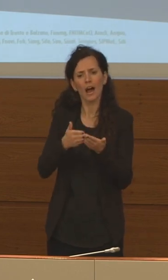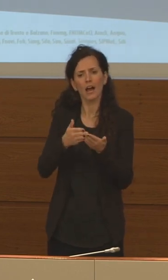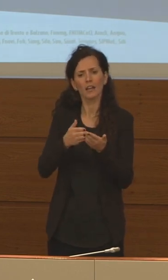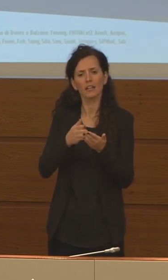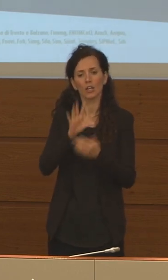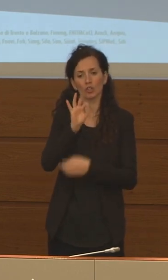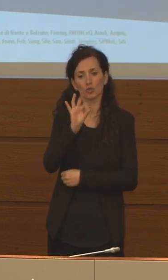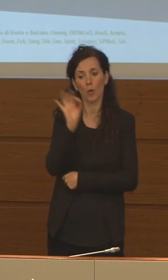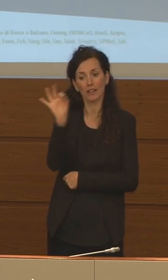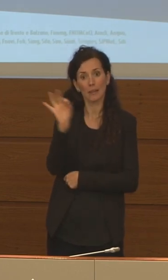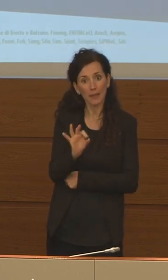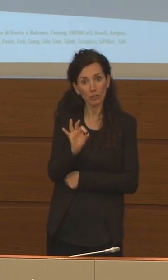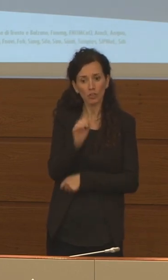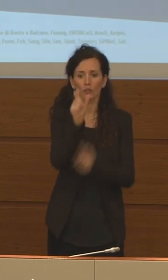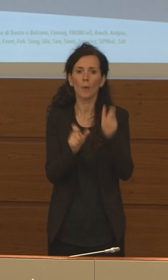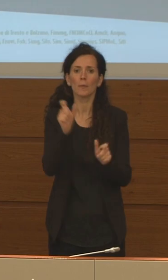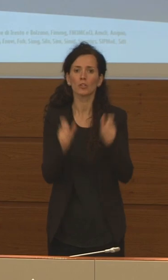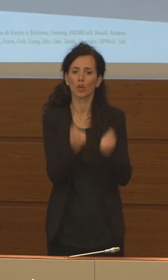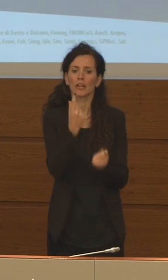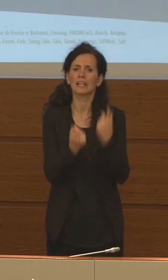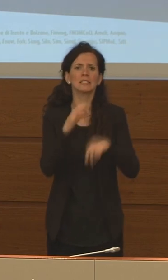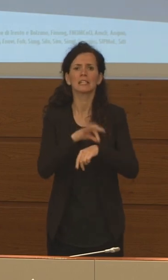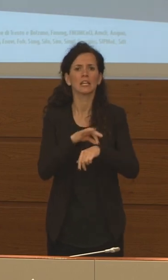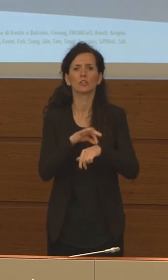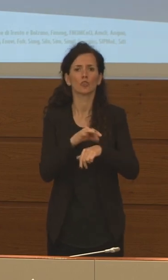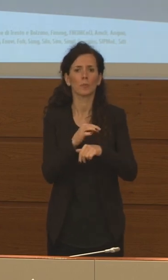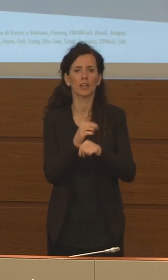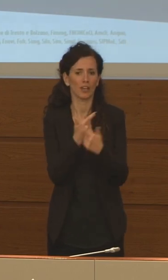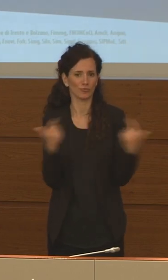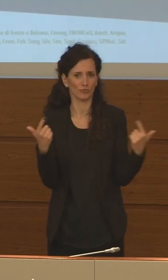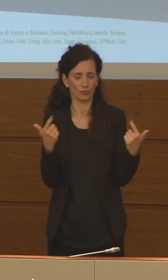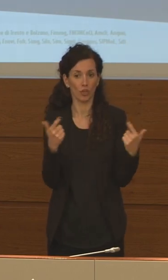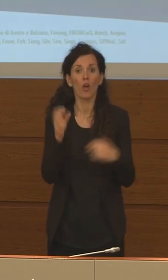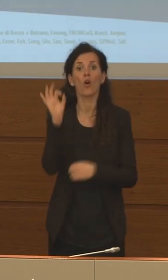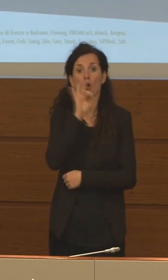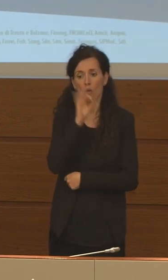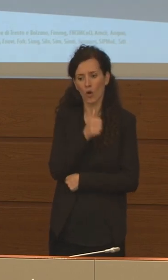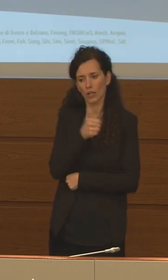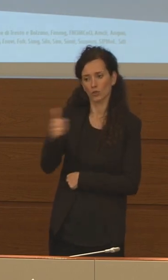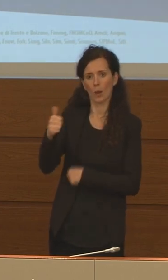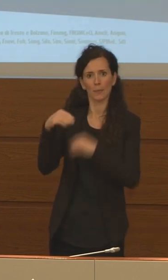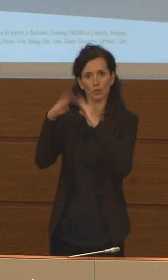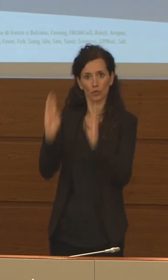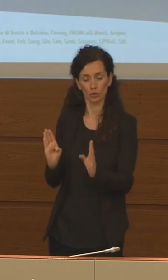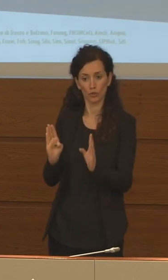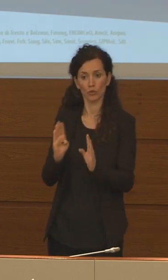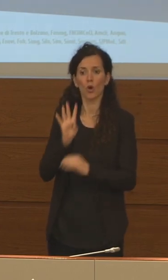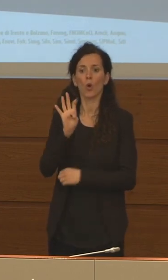asintomatiche o comunque in isolamento domiciliare il 40 per cento è ricoverato